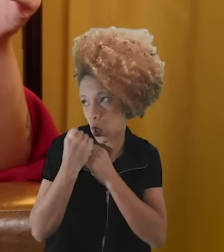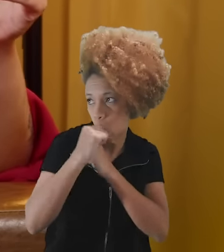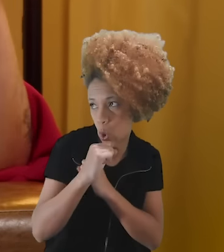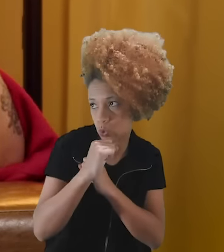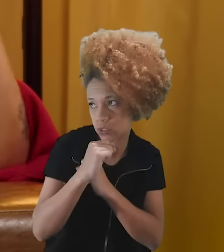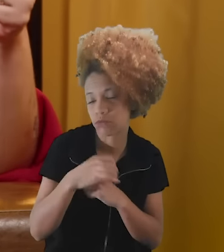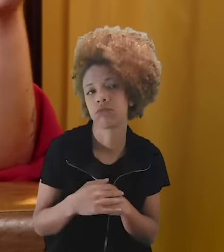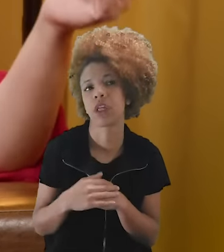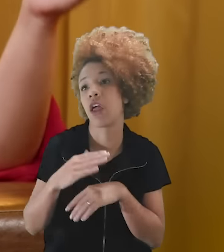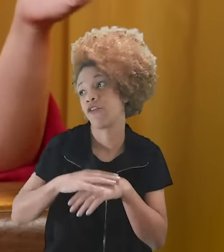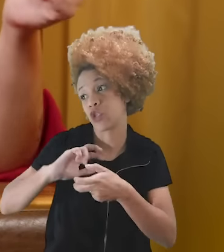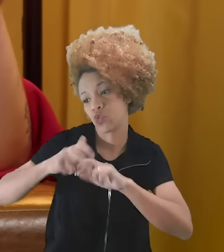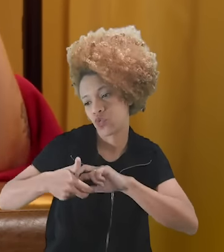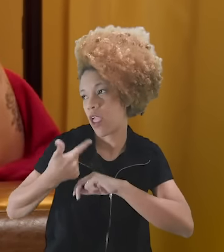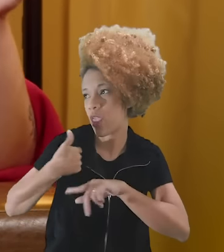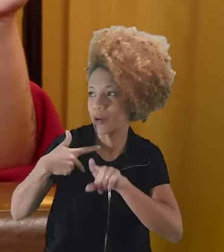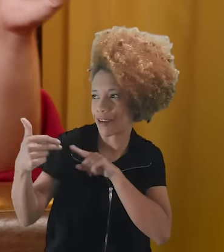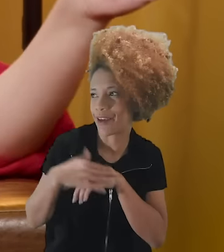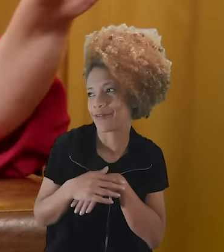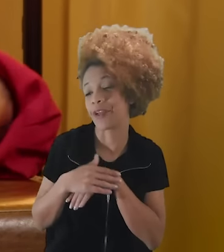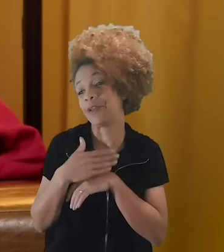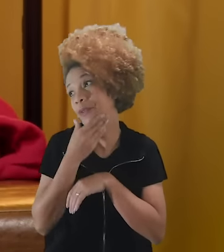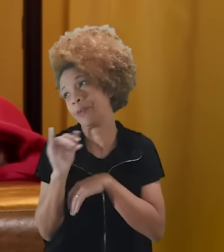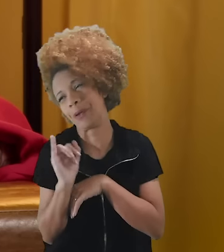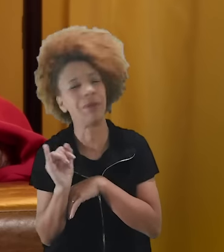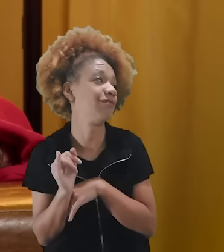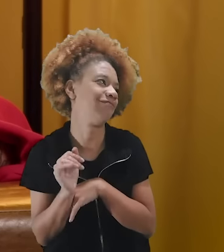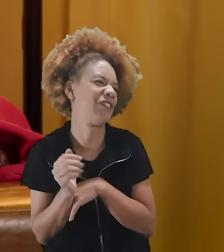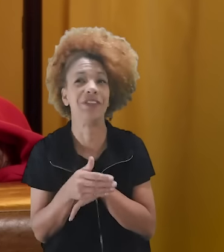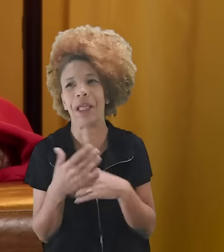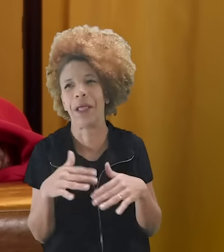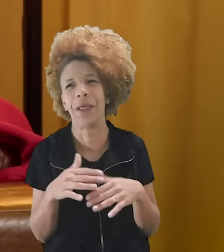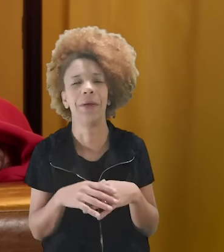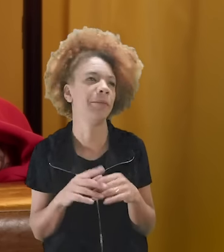quando eu lutava com meu irmão se f preta deudor eu ganhava brigadeir fodeu cai mas enfim é não mas